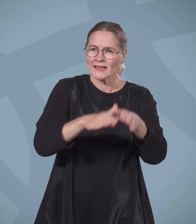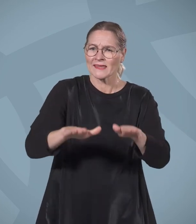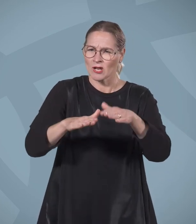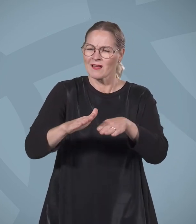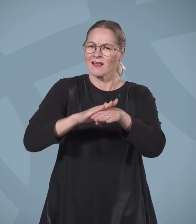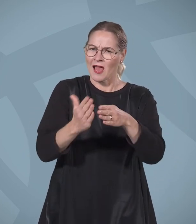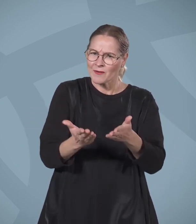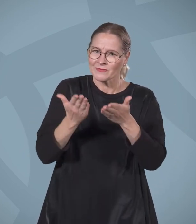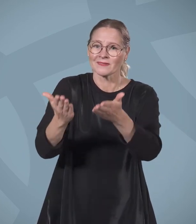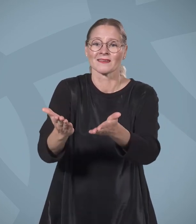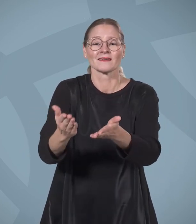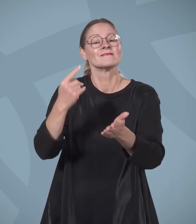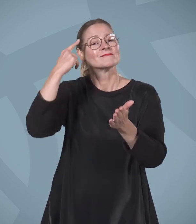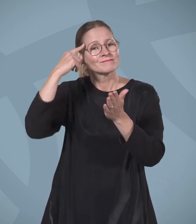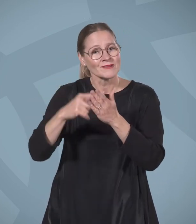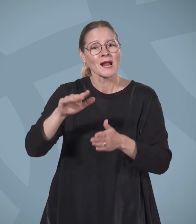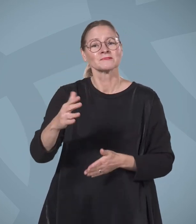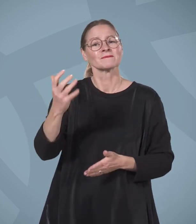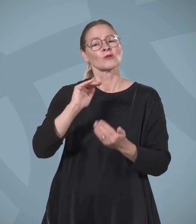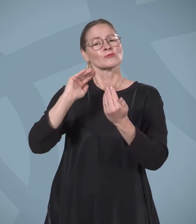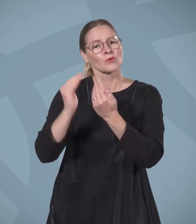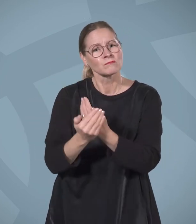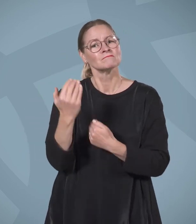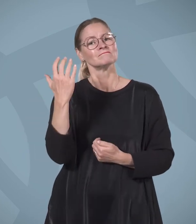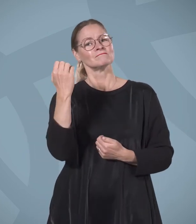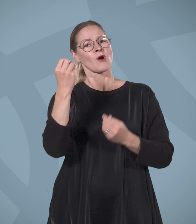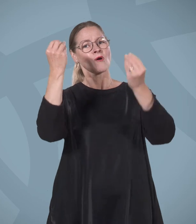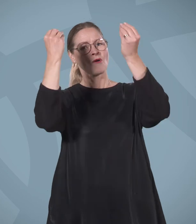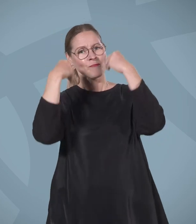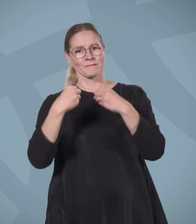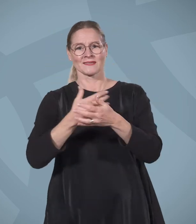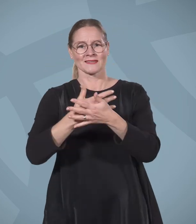jotta lapselle voidaan turvata mahdollisuus oppia kieli -